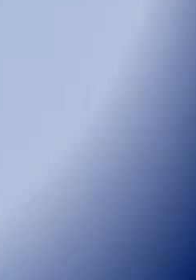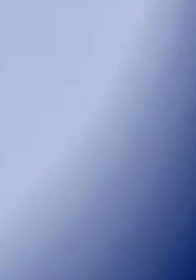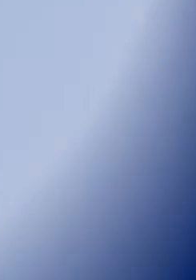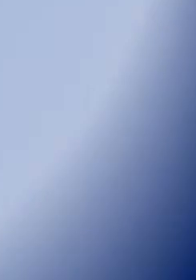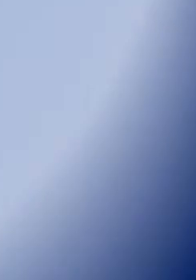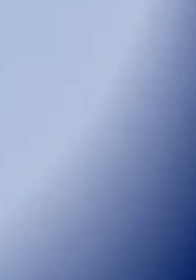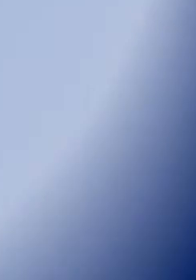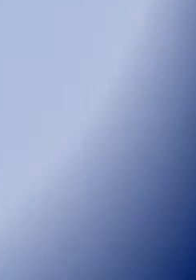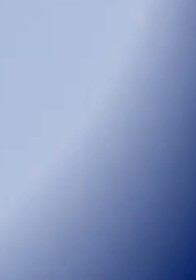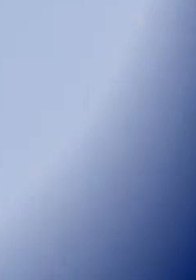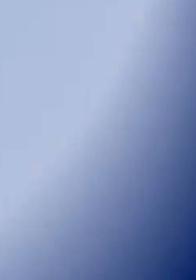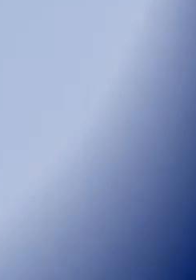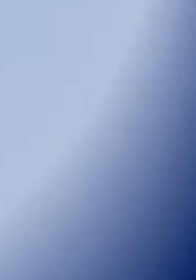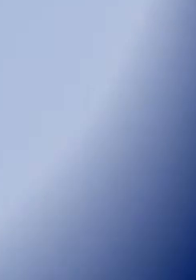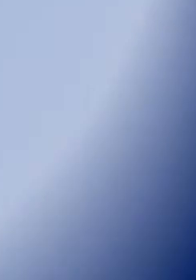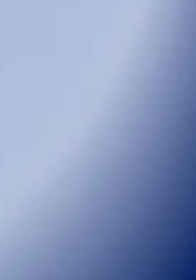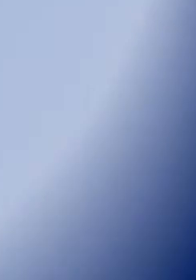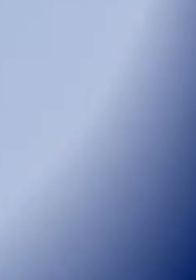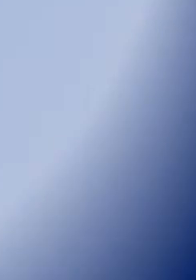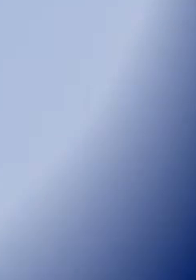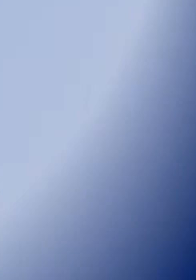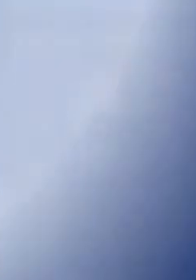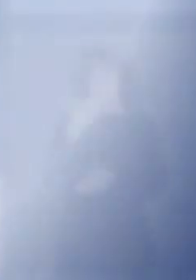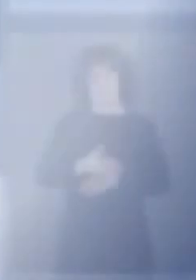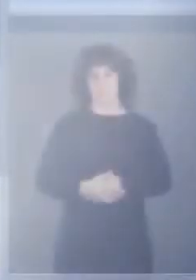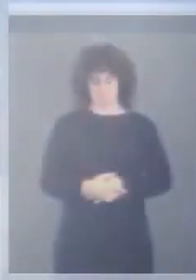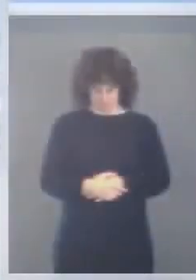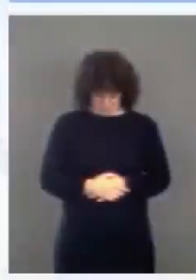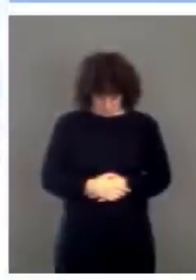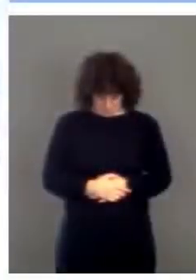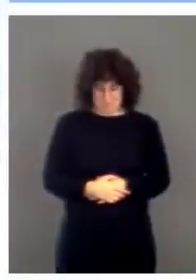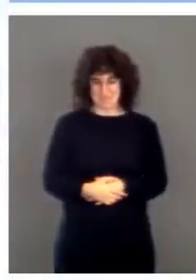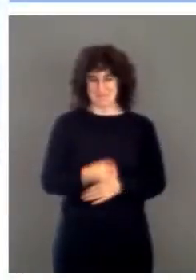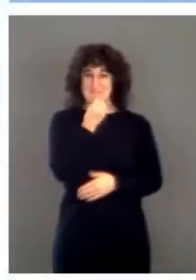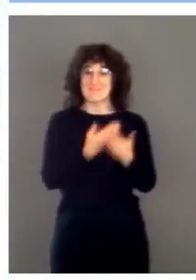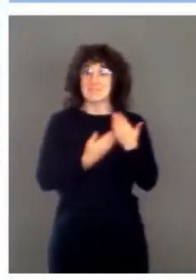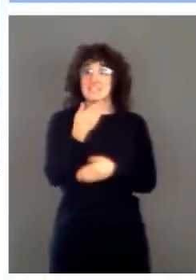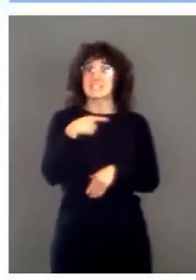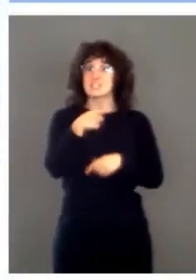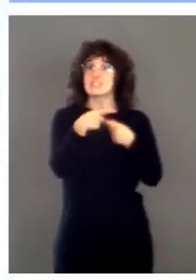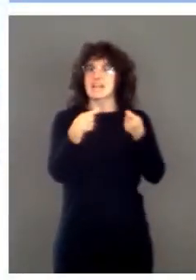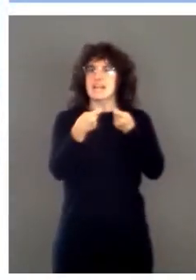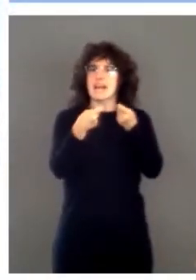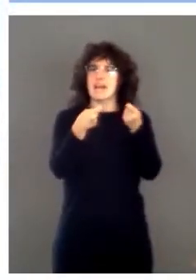Buenas buenos días Buenos días Vuestro negocio cuéntanos Ander En qué consiste